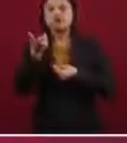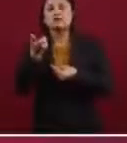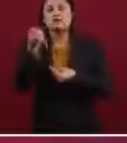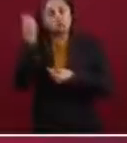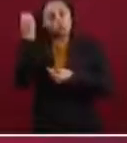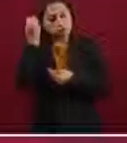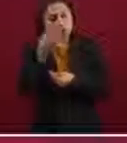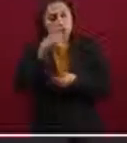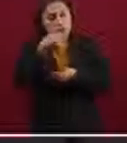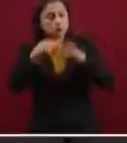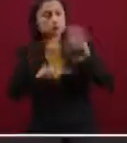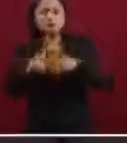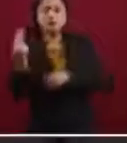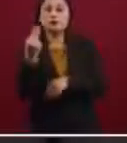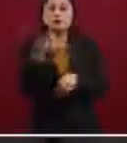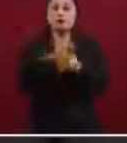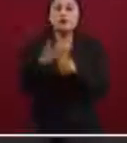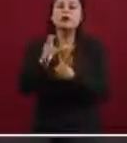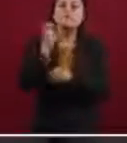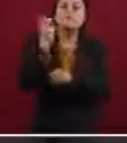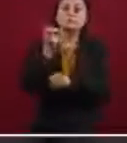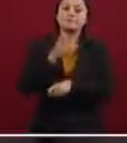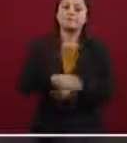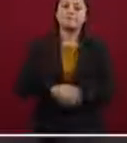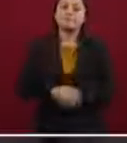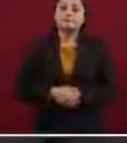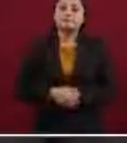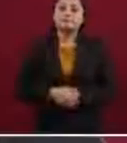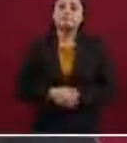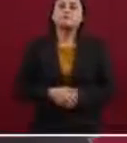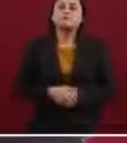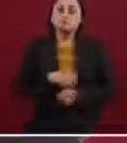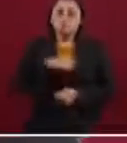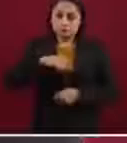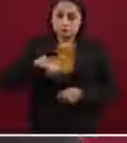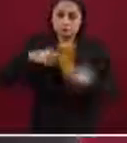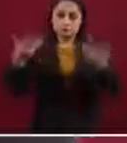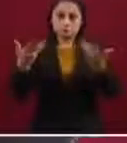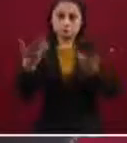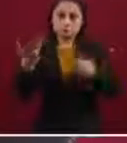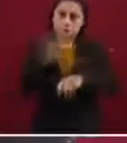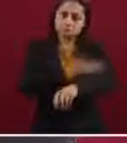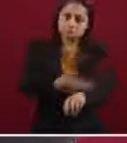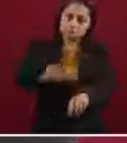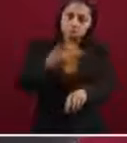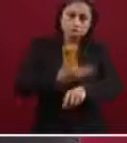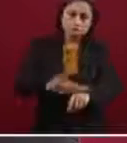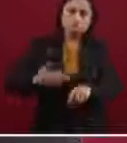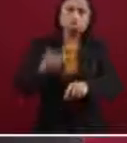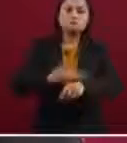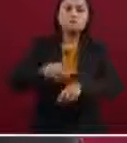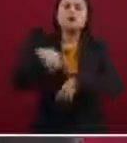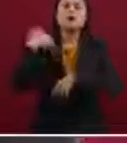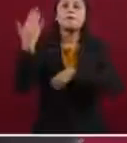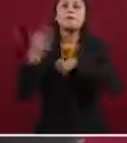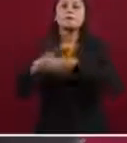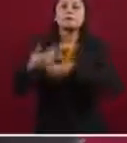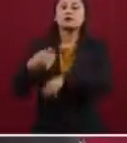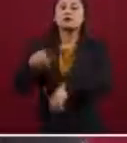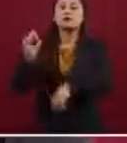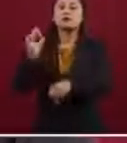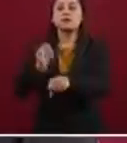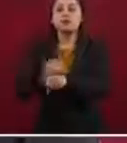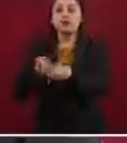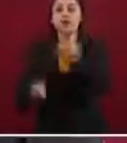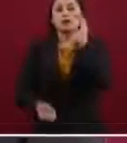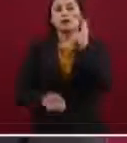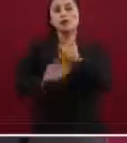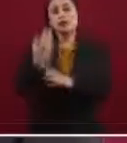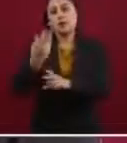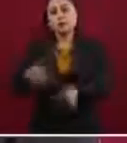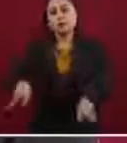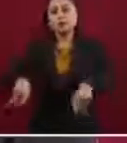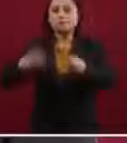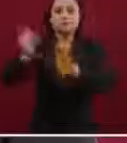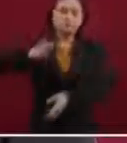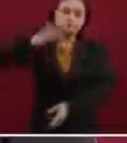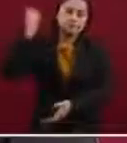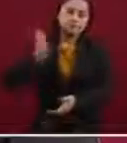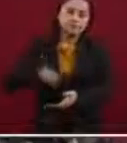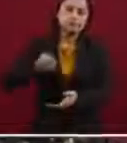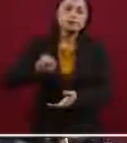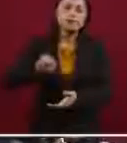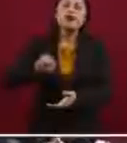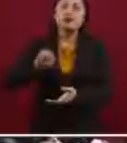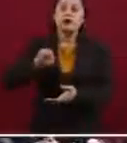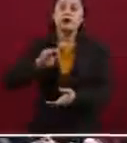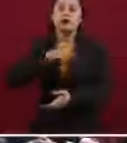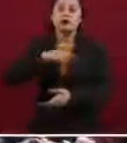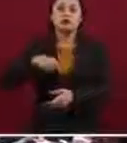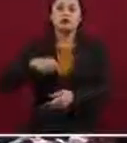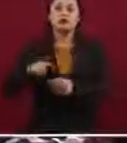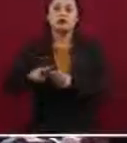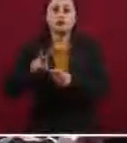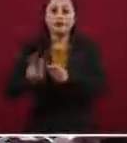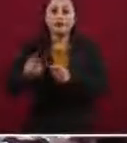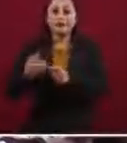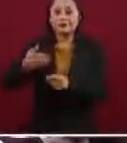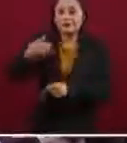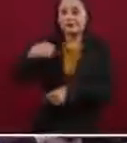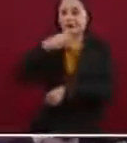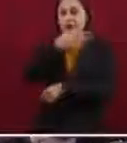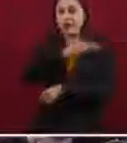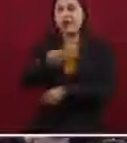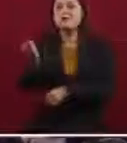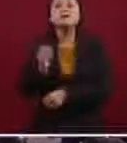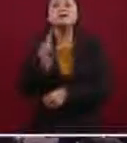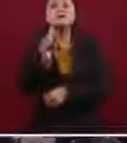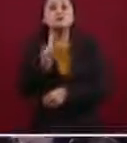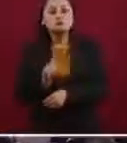Vamos a hacer otra subasta la semana que viene, pero se va a anunciar esta semana. Y estamos